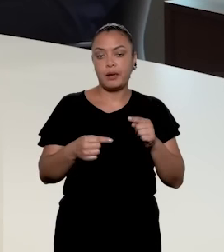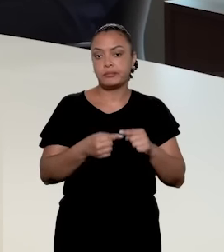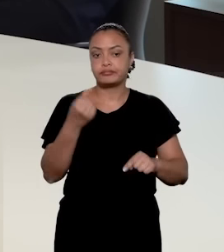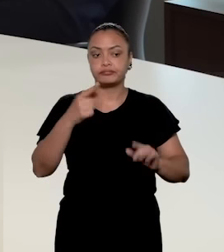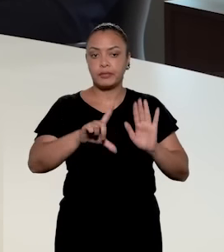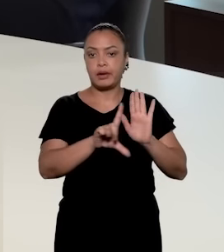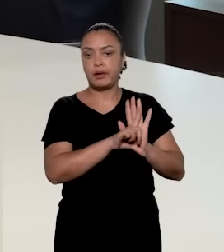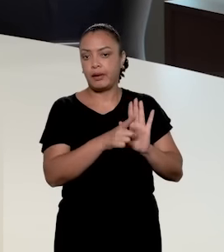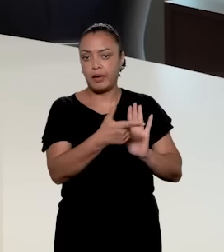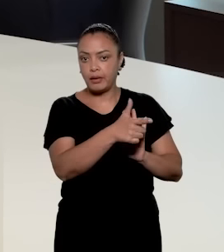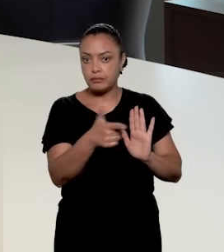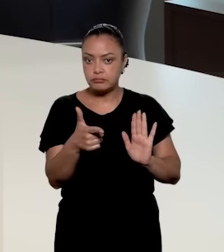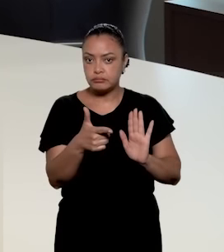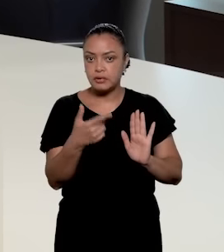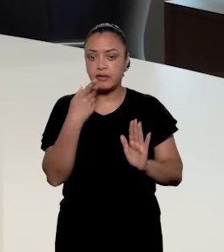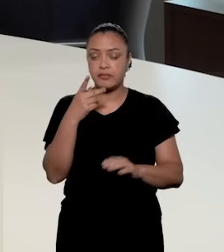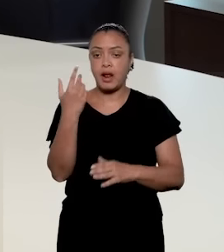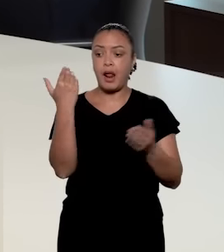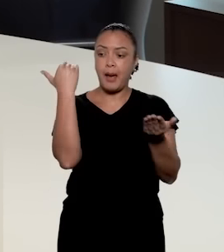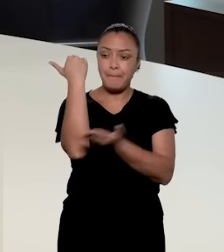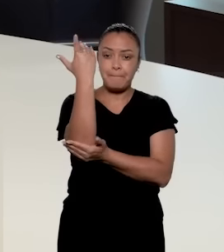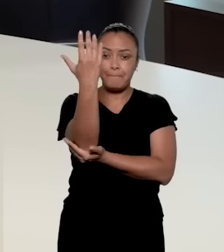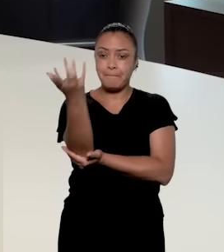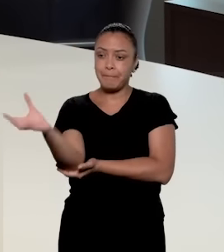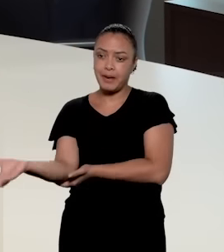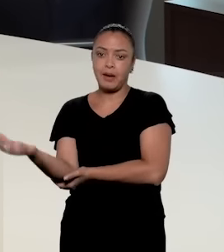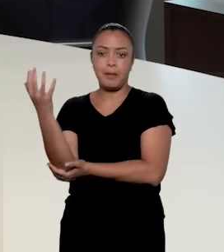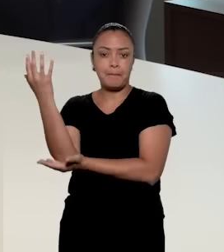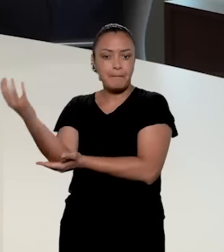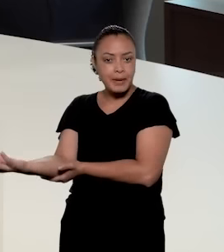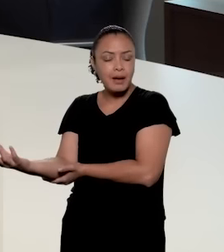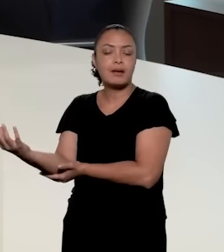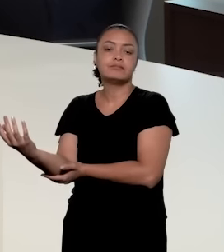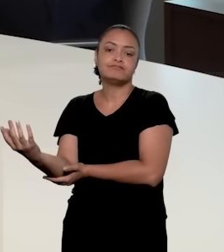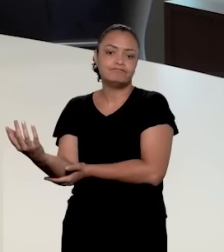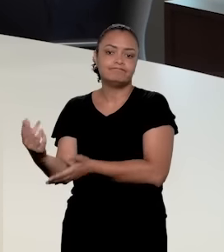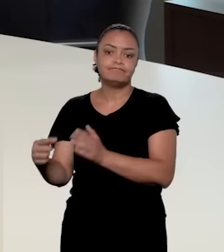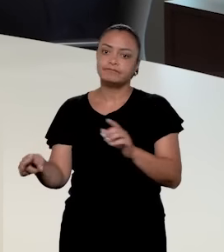as ilegalidades. O desmatamento ilegal, tem que acabar com isso! É insuportável